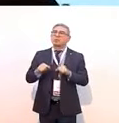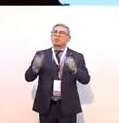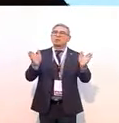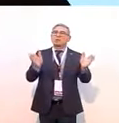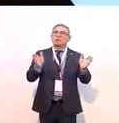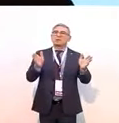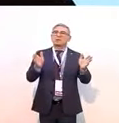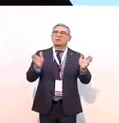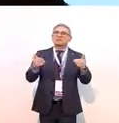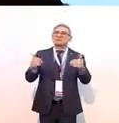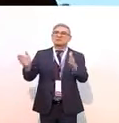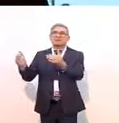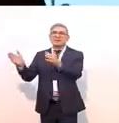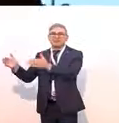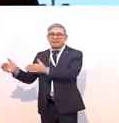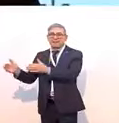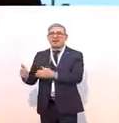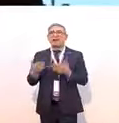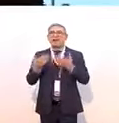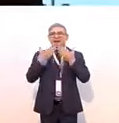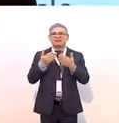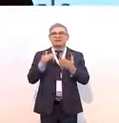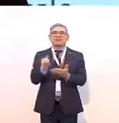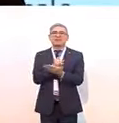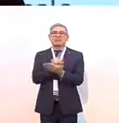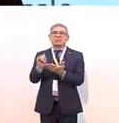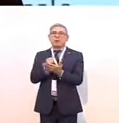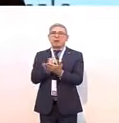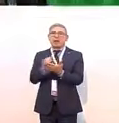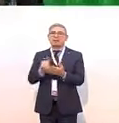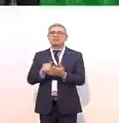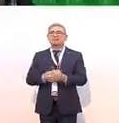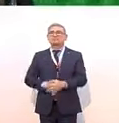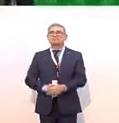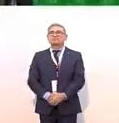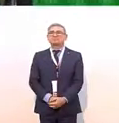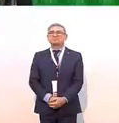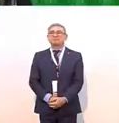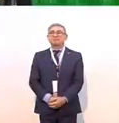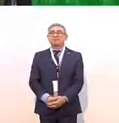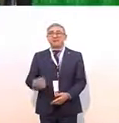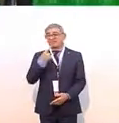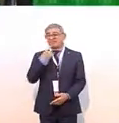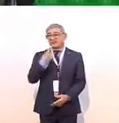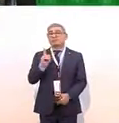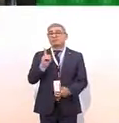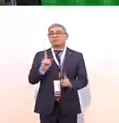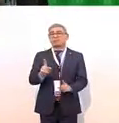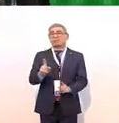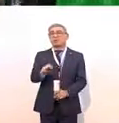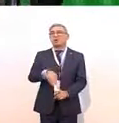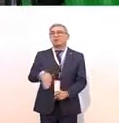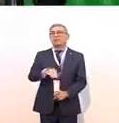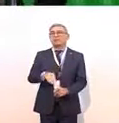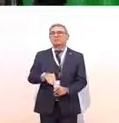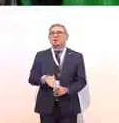e poi c’è un grazie particolare che va detto a Napoli. “Ma qui siamo a Portici”,